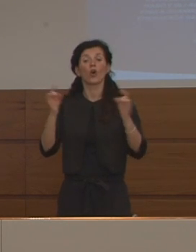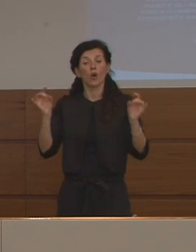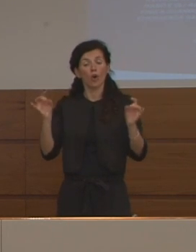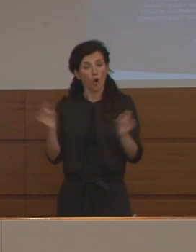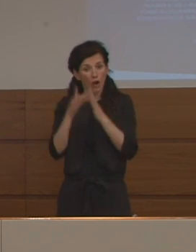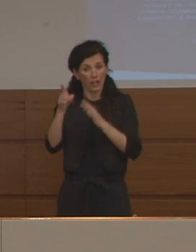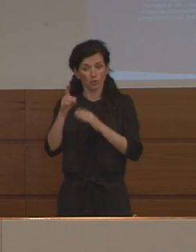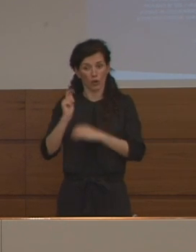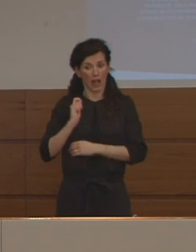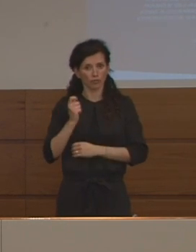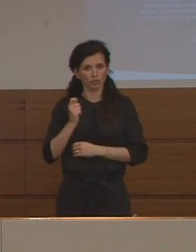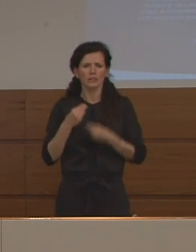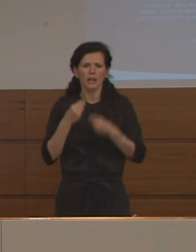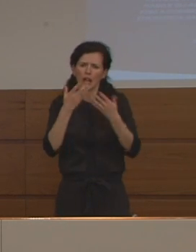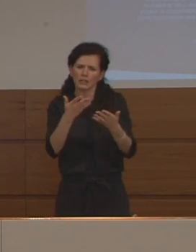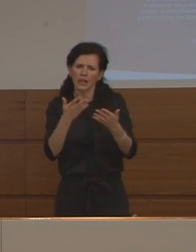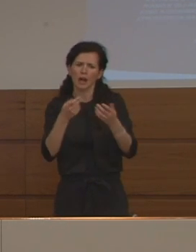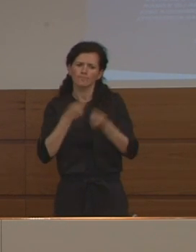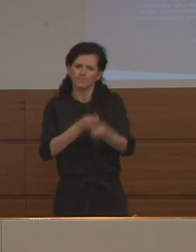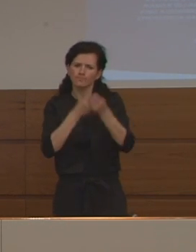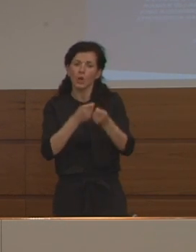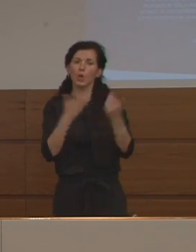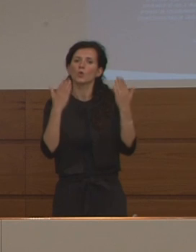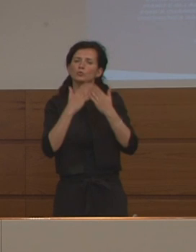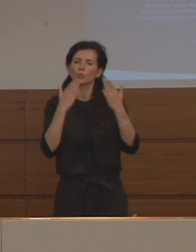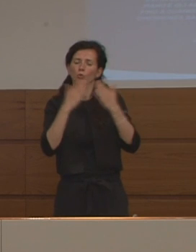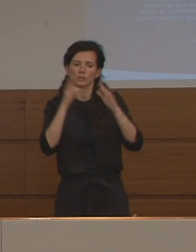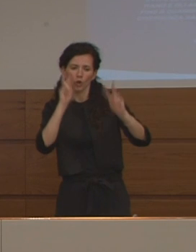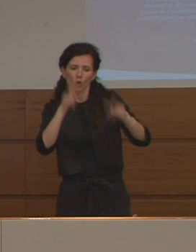sottomissione di studi controllati per verificare questa ipotesi.